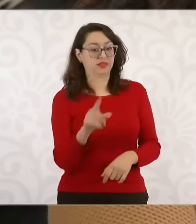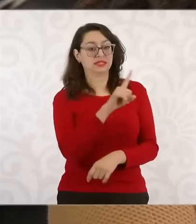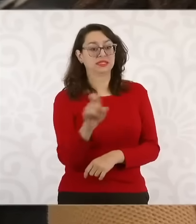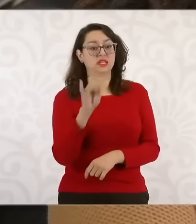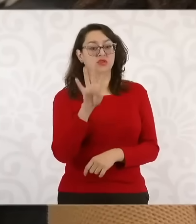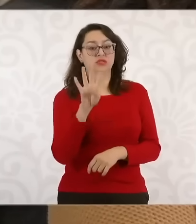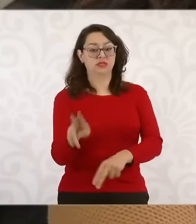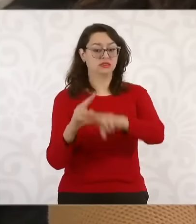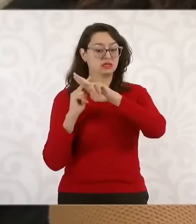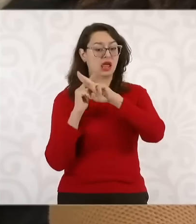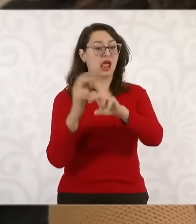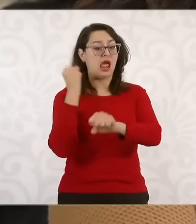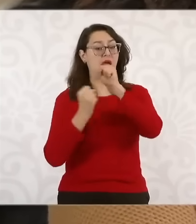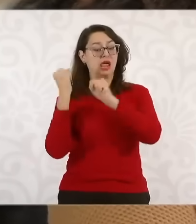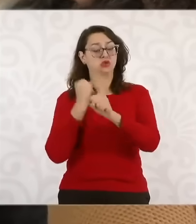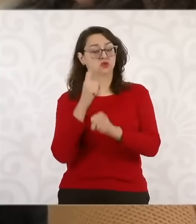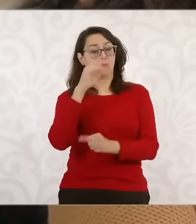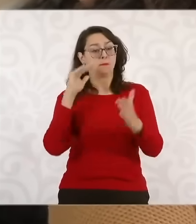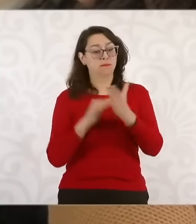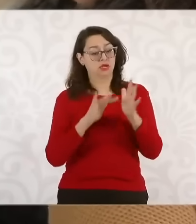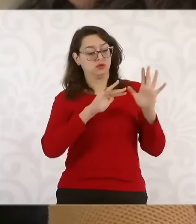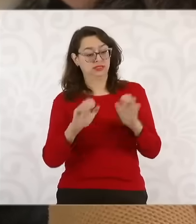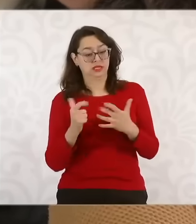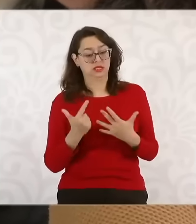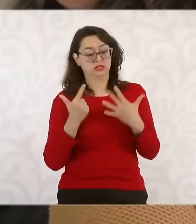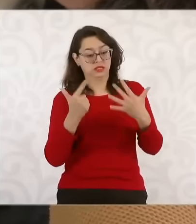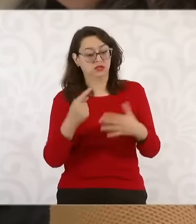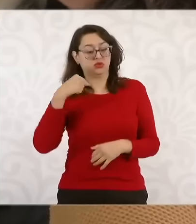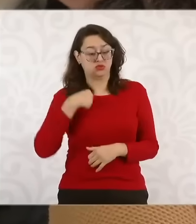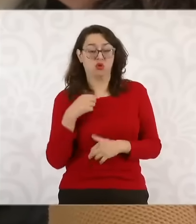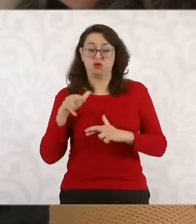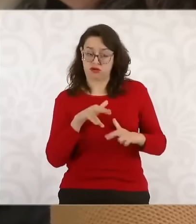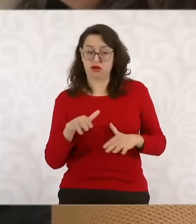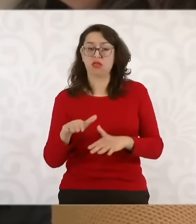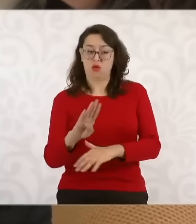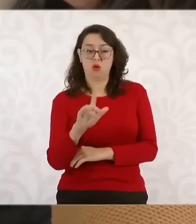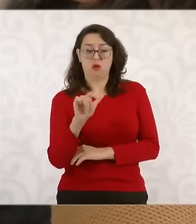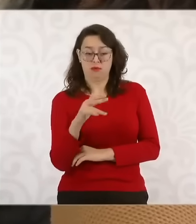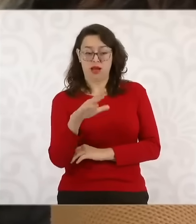de los mártires de 1907. Yo soy originario de Rub Blanco, Veracruz. Este ahí también fueron